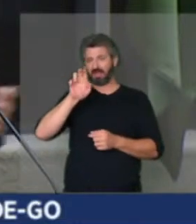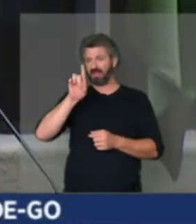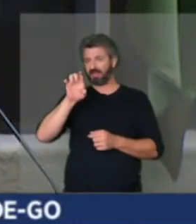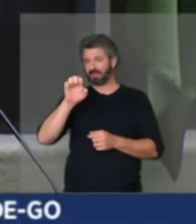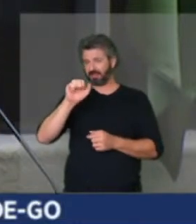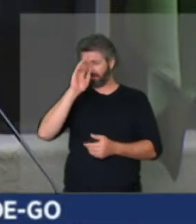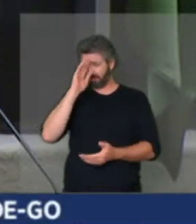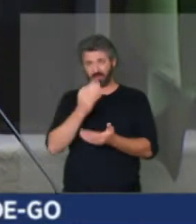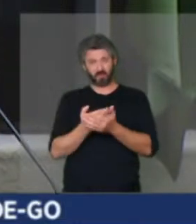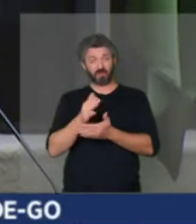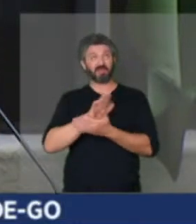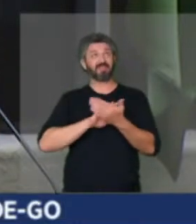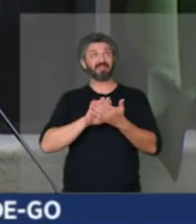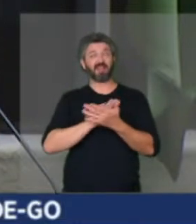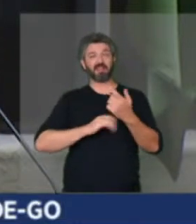DO PAÍS ! ELE TEM QUE COMPARECER, TERÁQUE